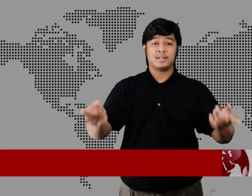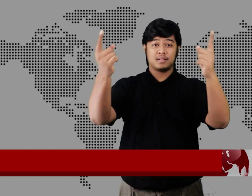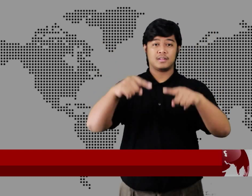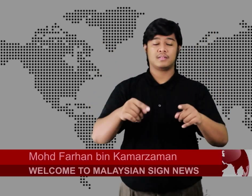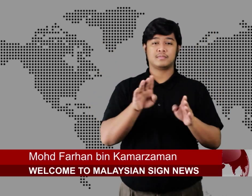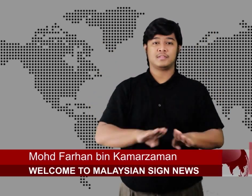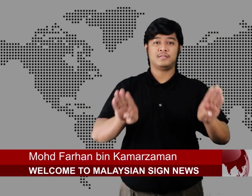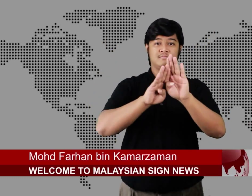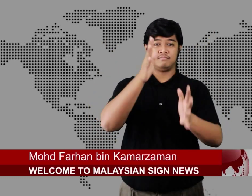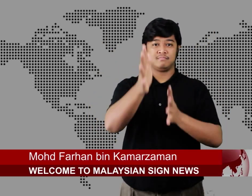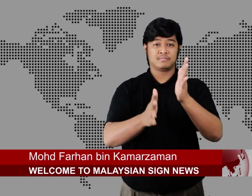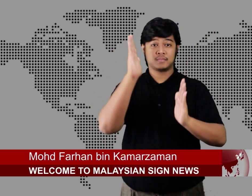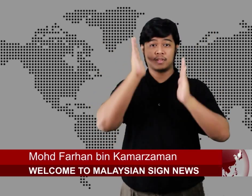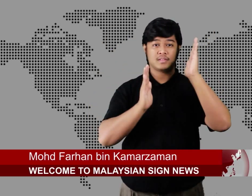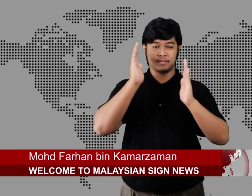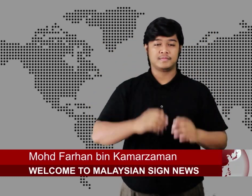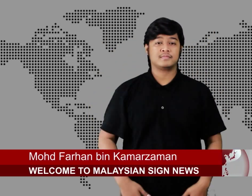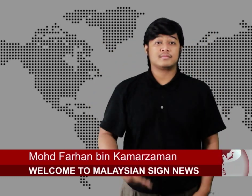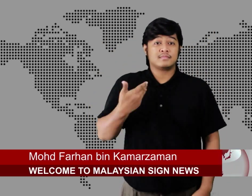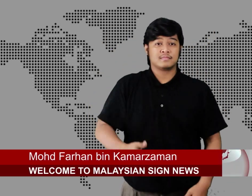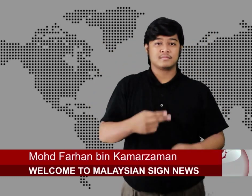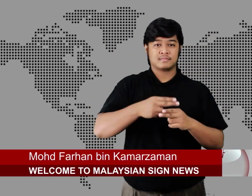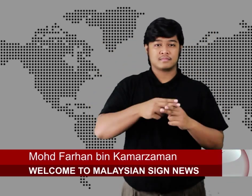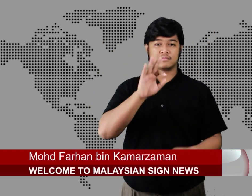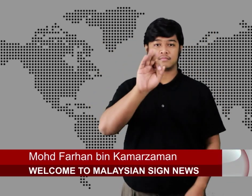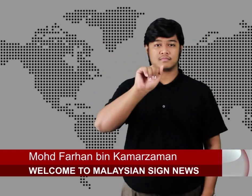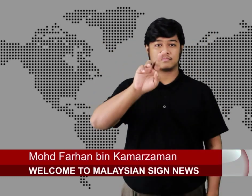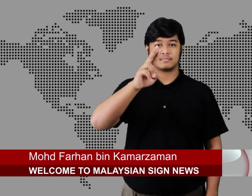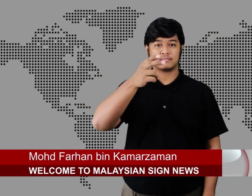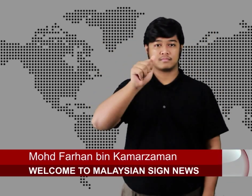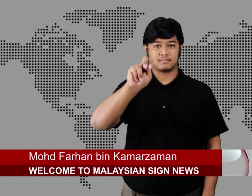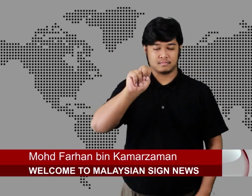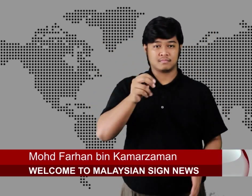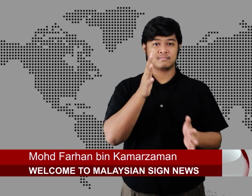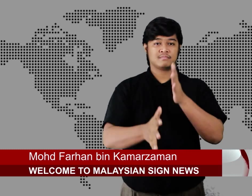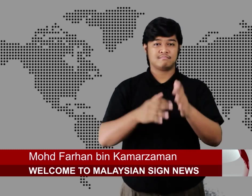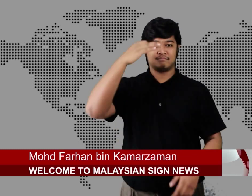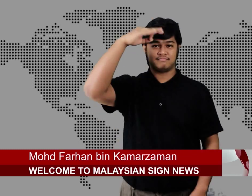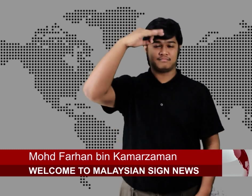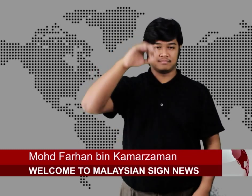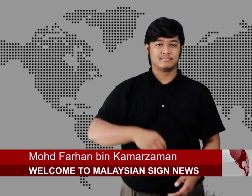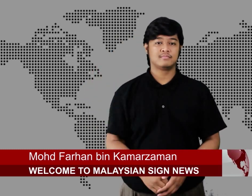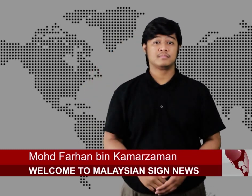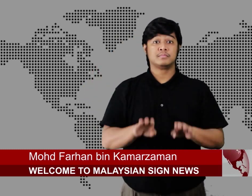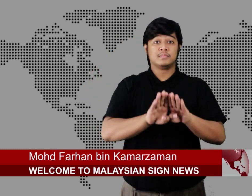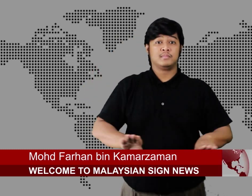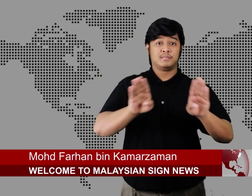Selamat datang ke MalaysianSignNews. Saya nama Farhan. Bahasa isyarat nama saya..